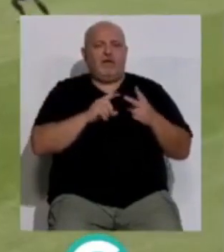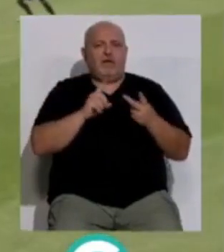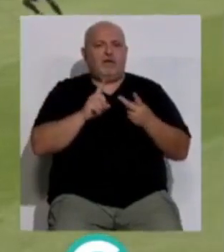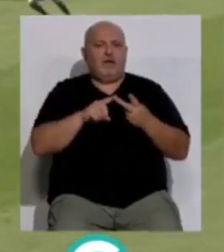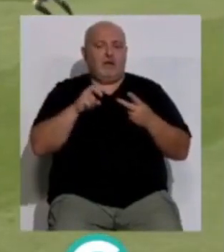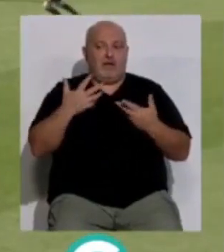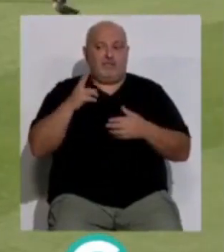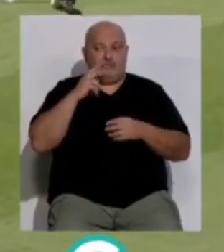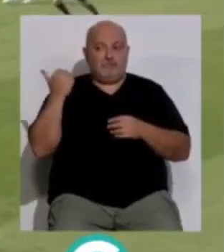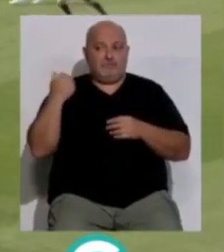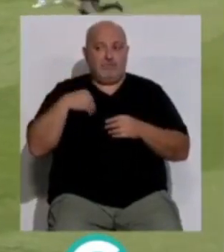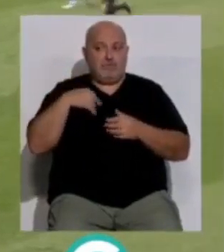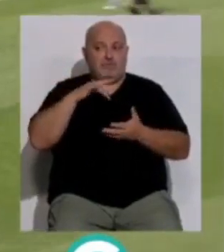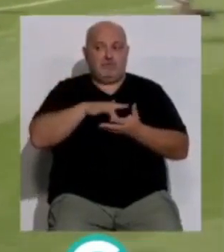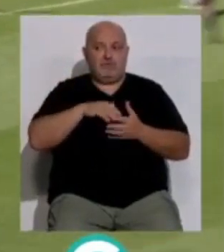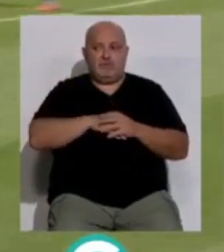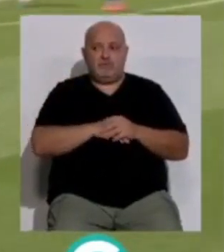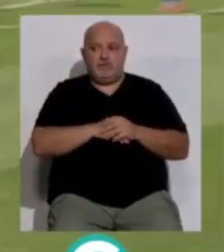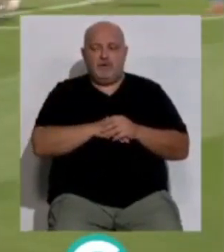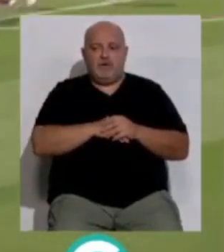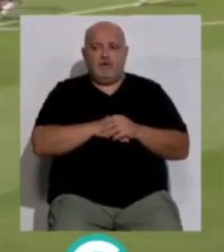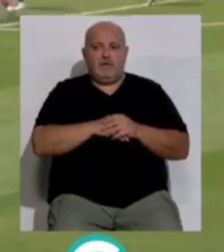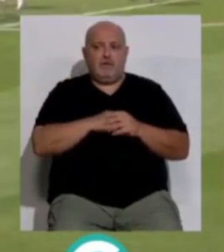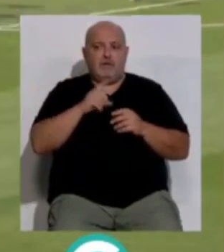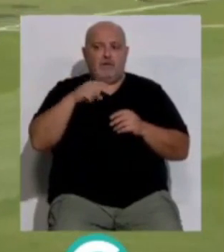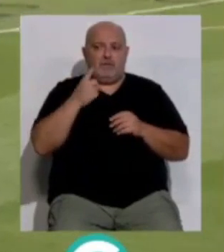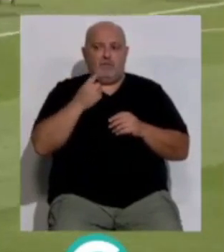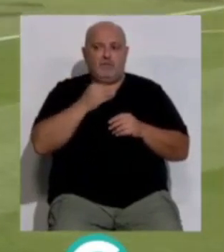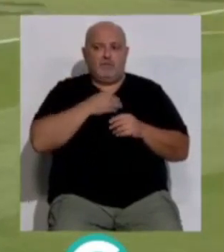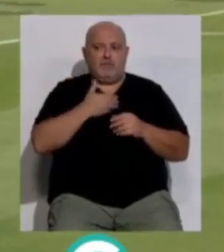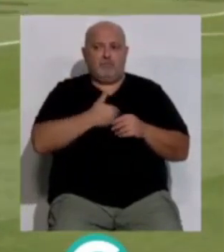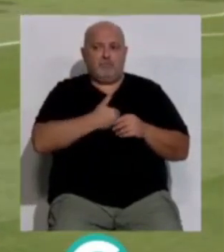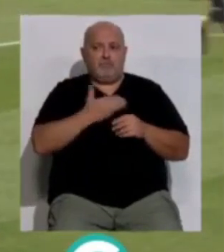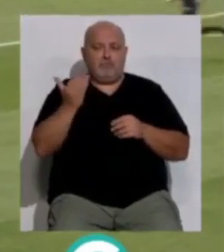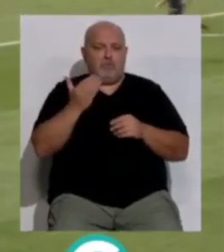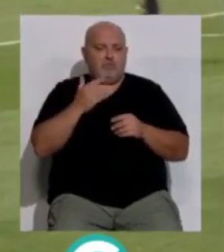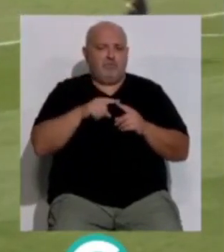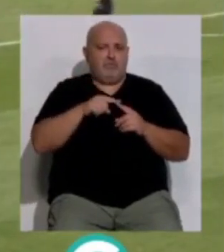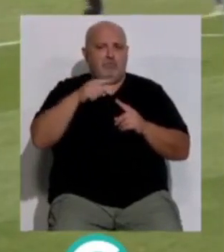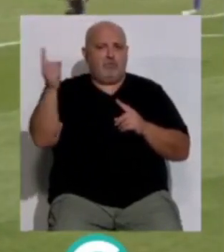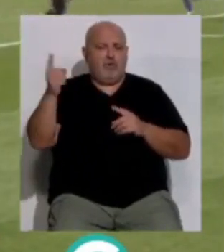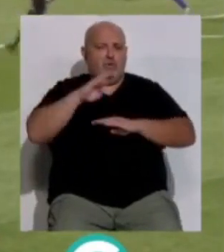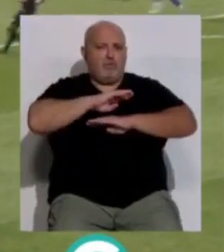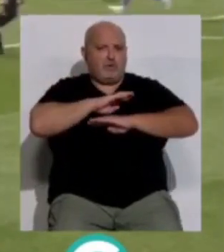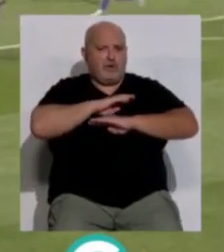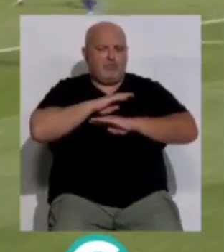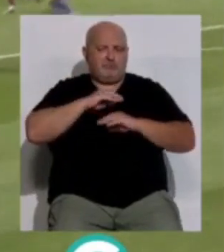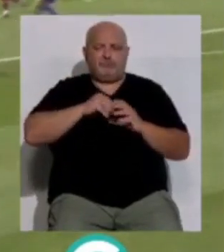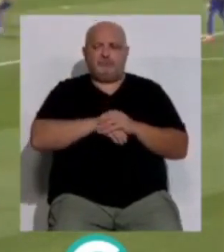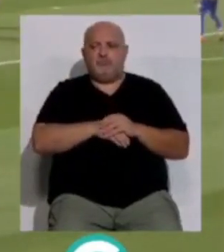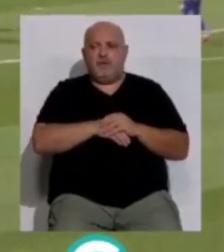este partido que estamos viendo creo que bueno que fue un toque por encima del portero este así que